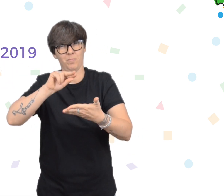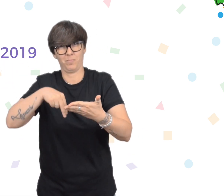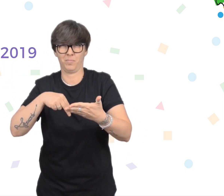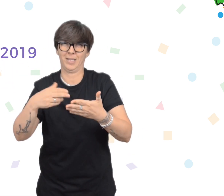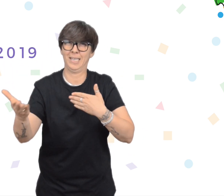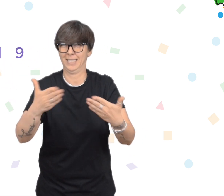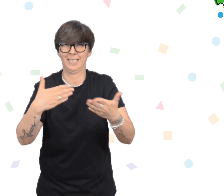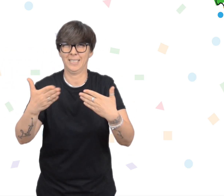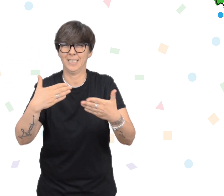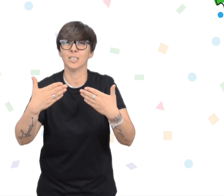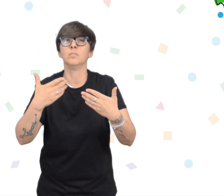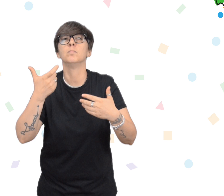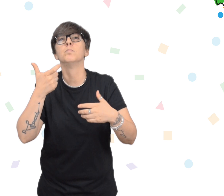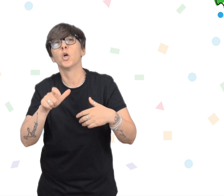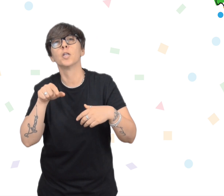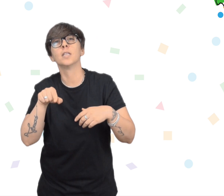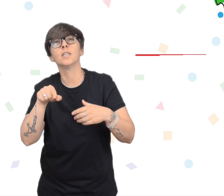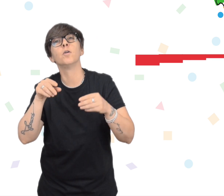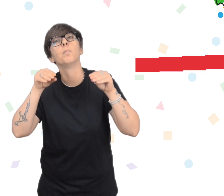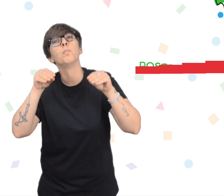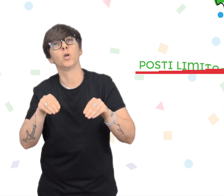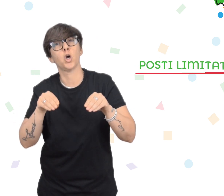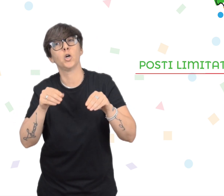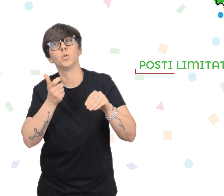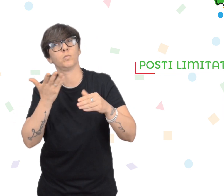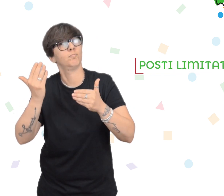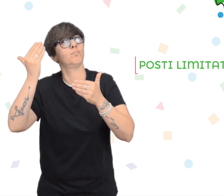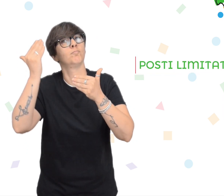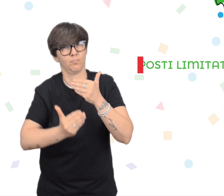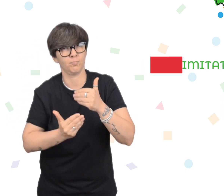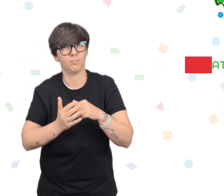Affrettatevi a iscrivervi perché i posti sono limitati.